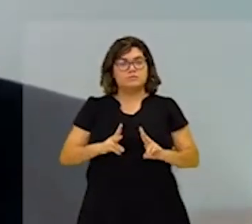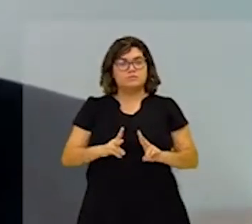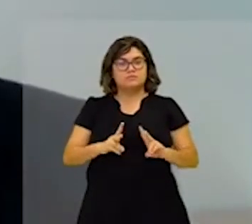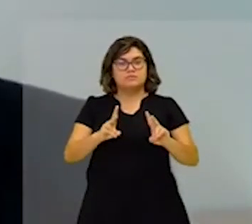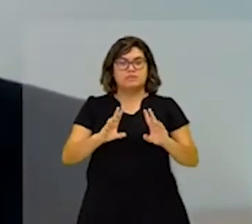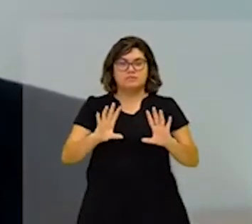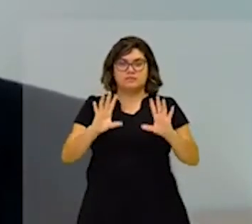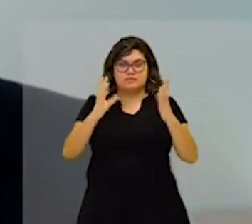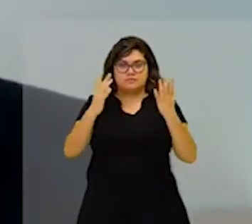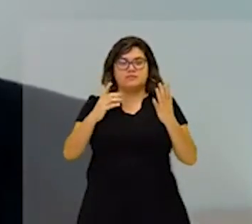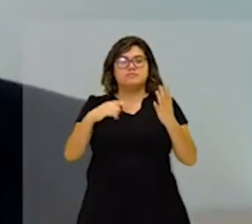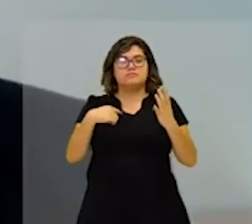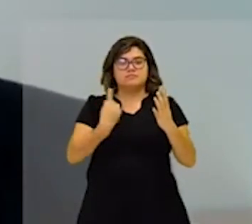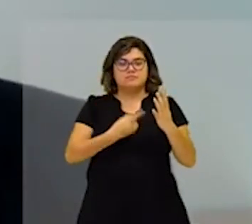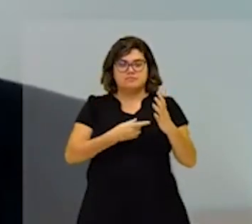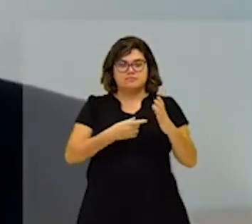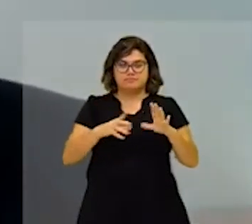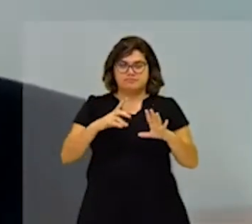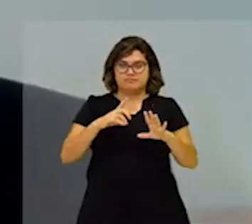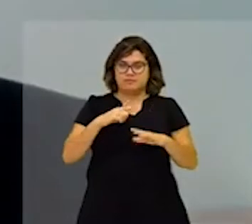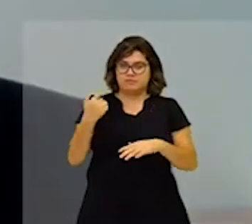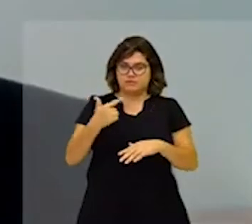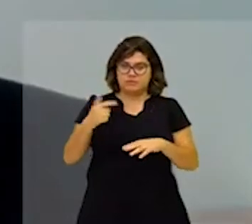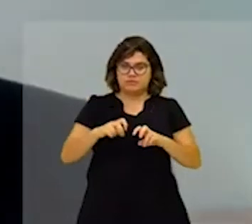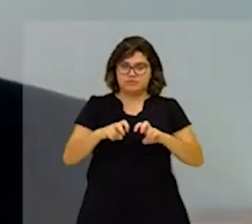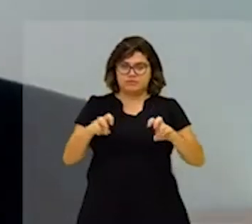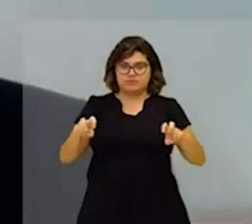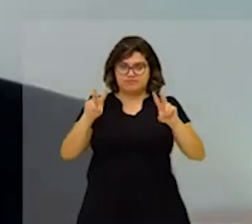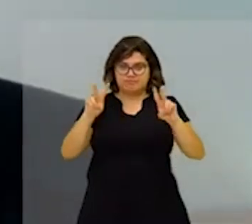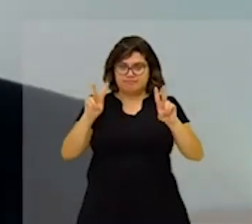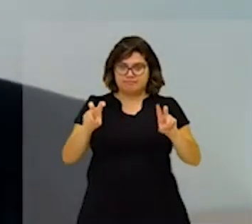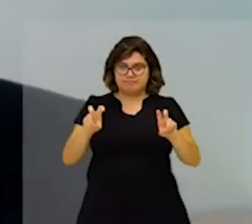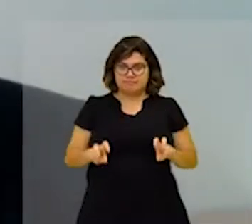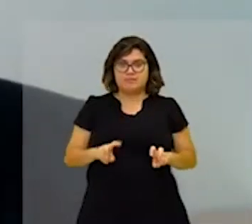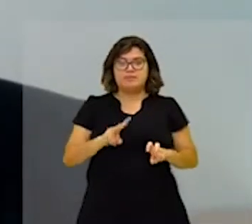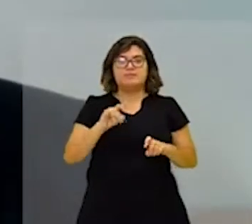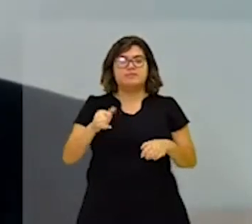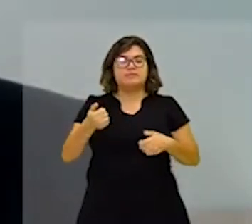a composição da segunda mesa temática a qual será abordado o assunto contas